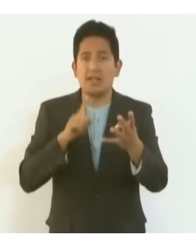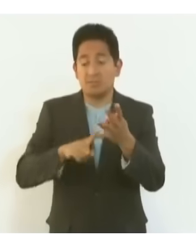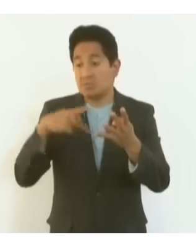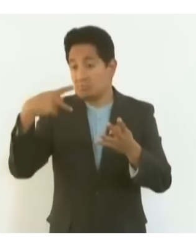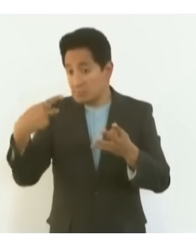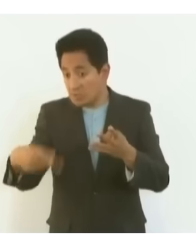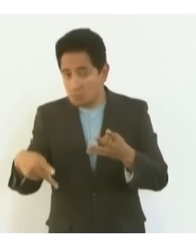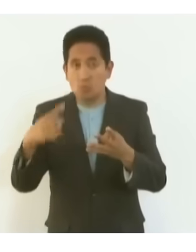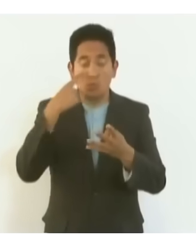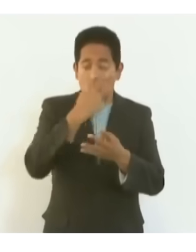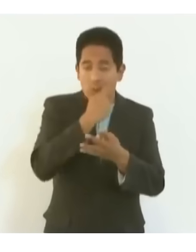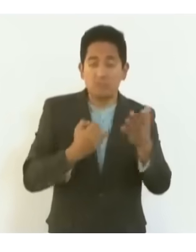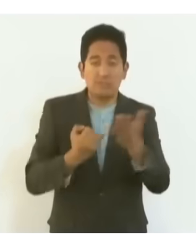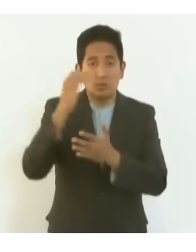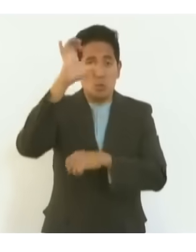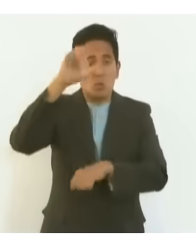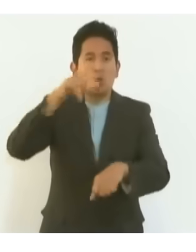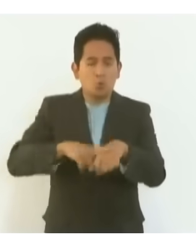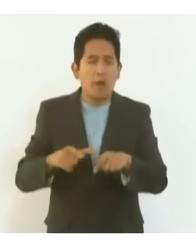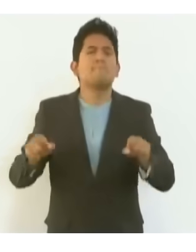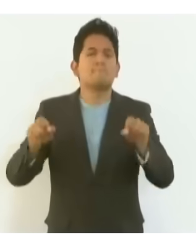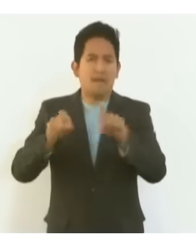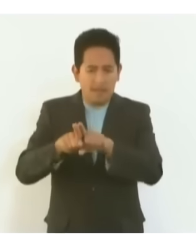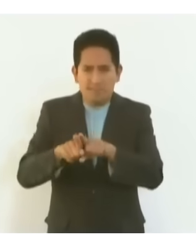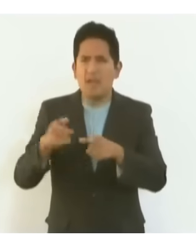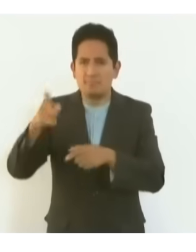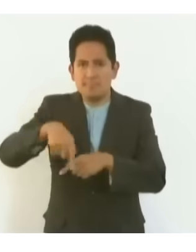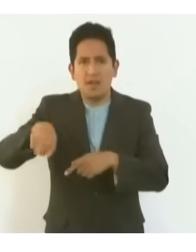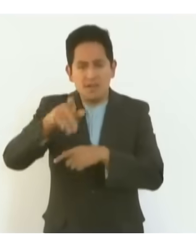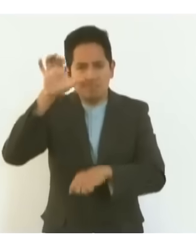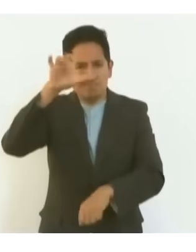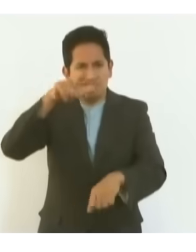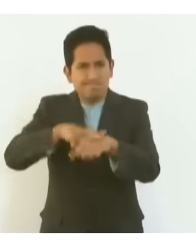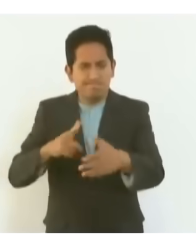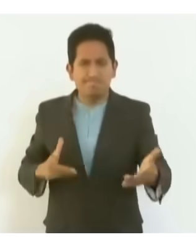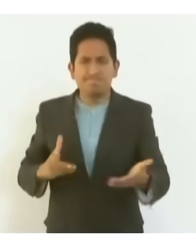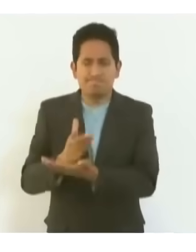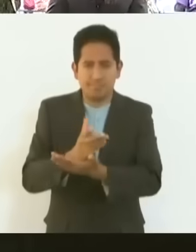que las y los jóvenes nunca se sientan solos, que sepan que son parte de una familia, que son parte